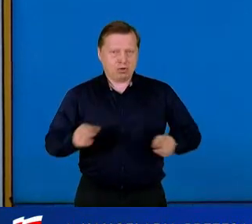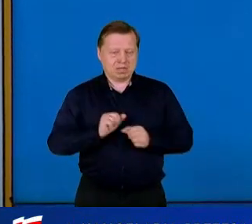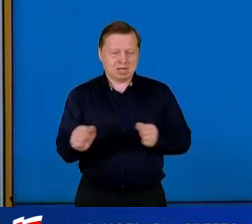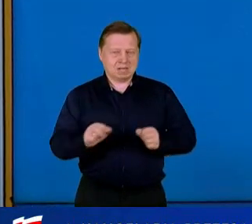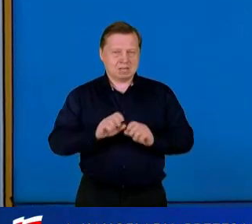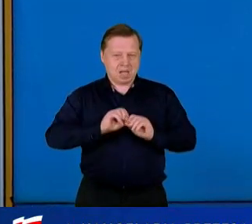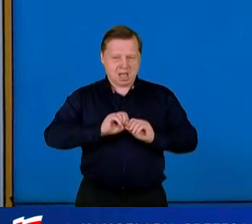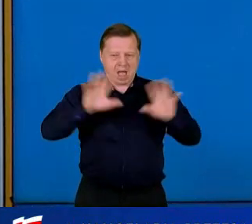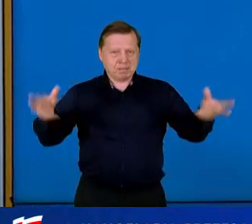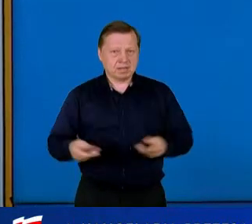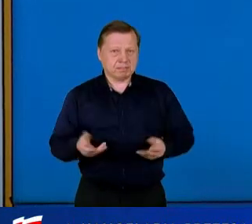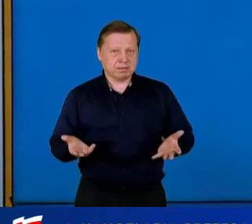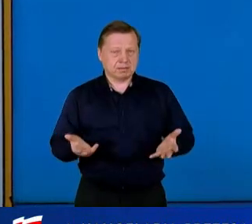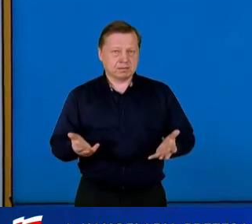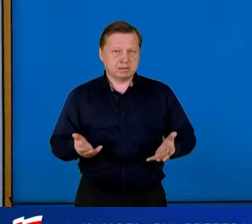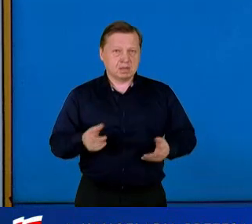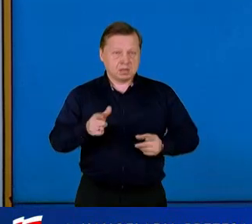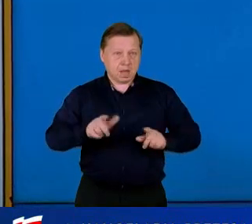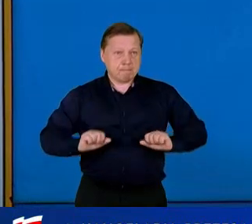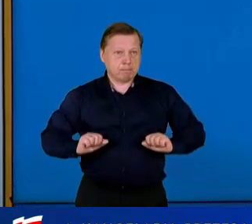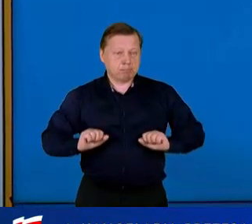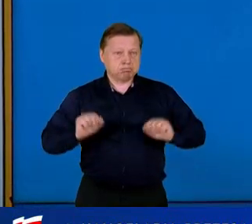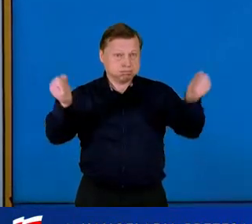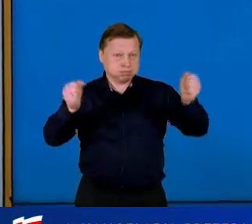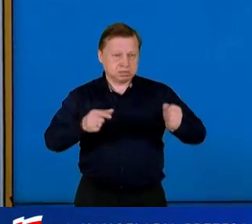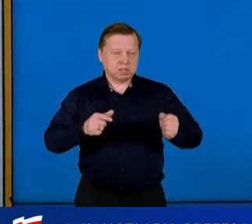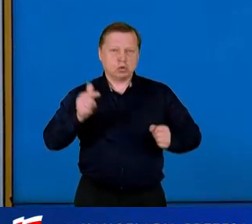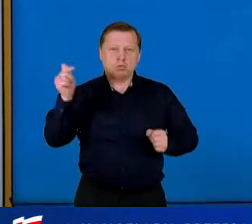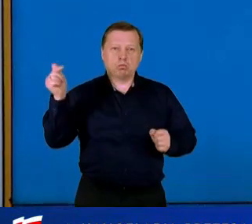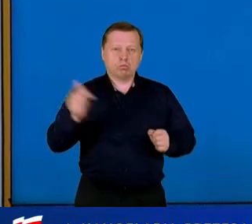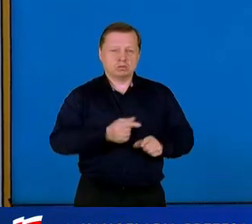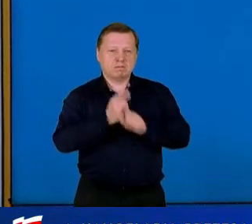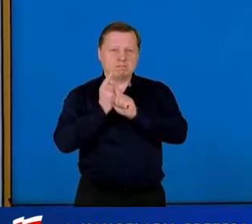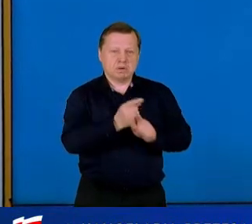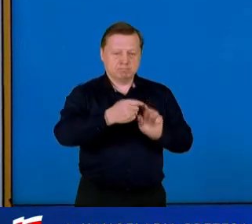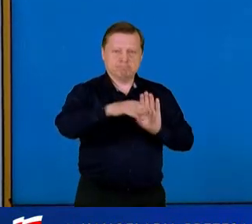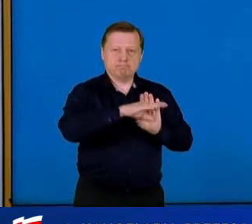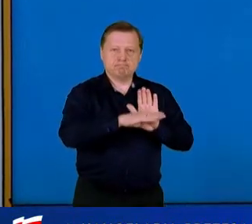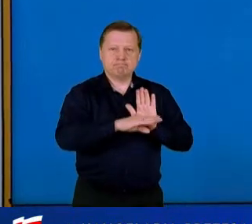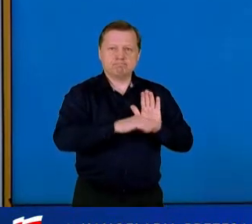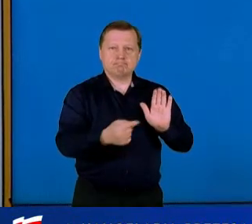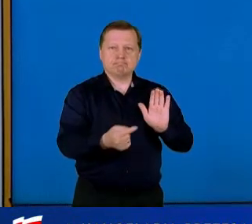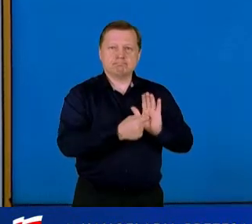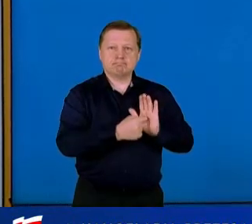I także protesty muszą być ograniczone zasadami epidemii. Epidemia jest groźna.